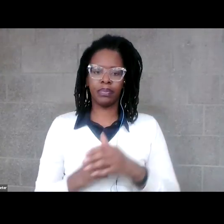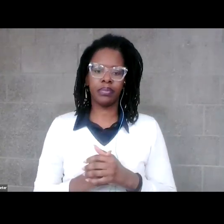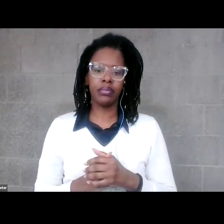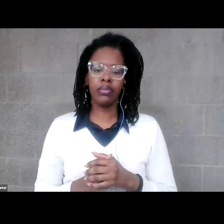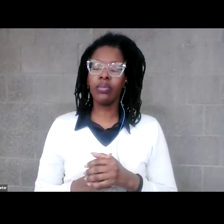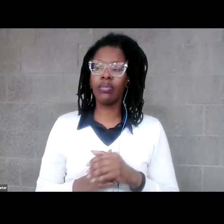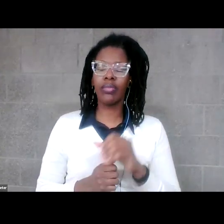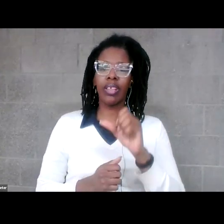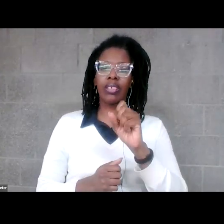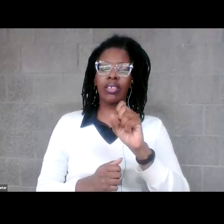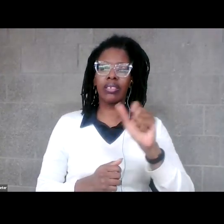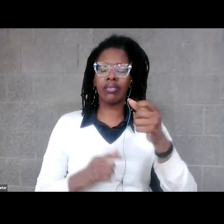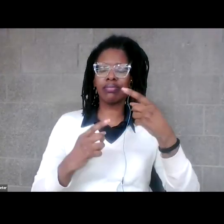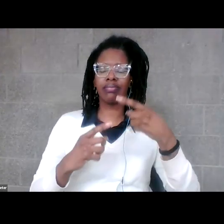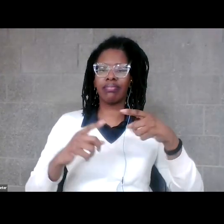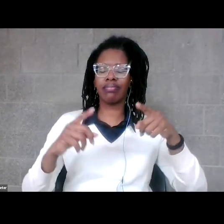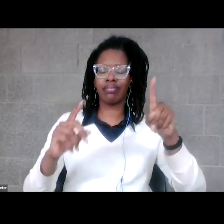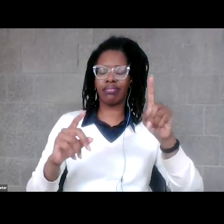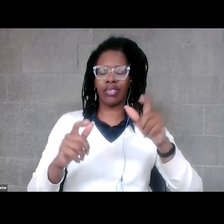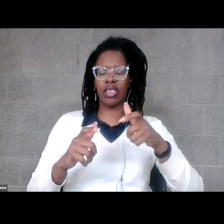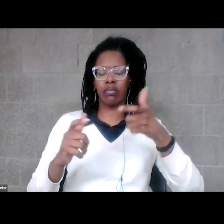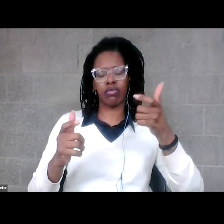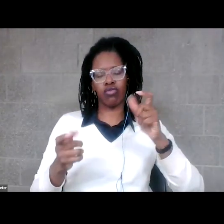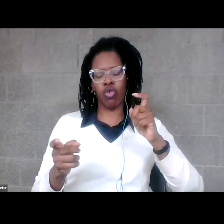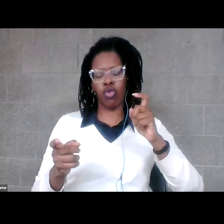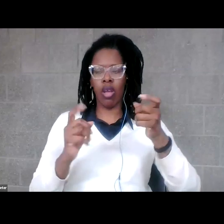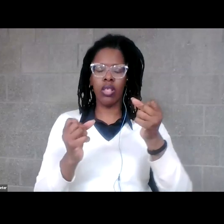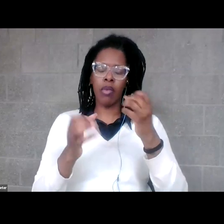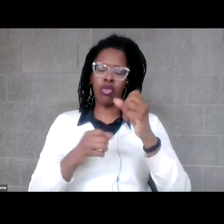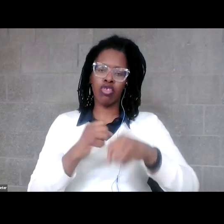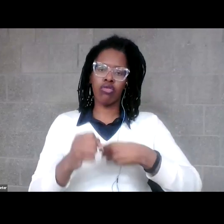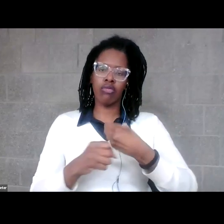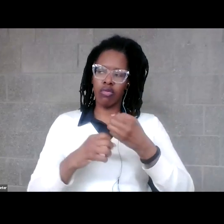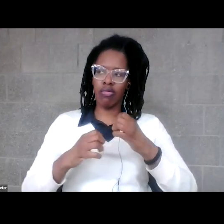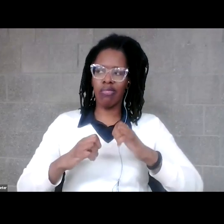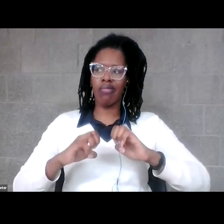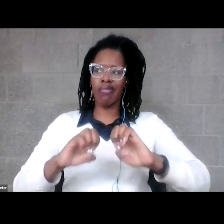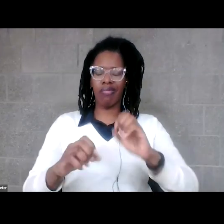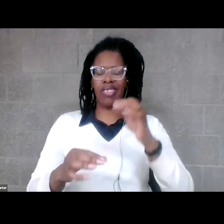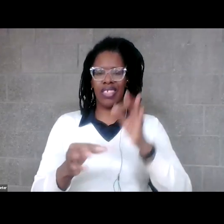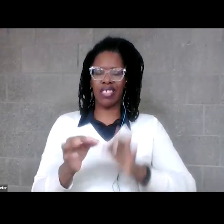[Pam] La Seguridad Social anunció un gran paso en un esfuerzo de varios años para simplificar los procesos para las personas